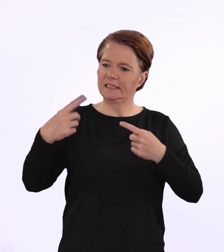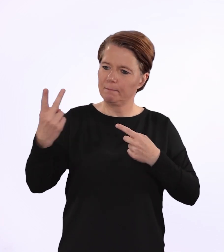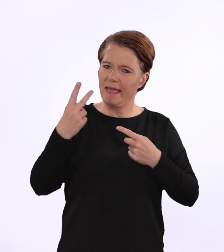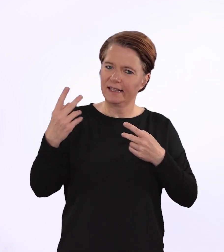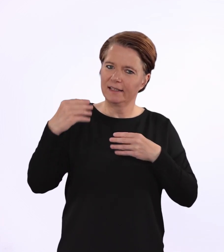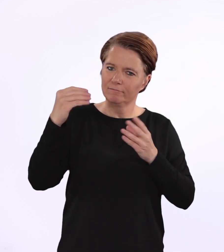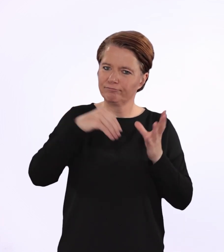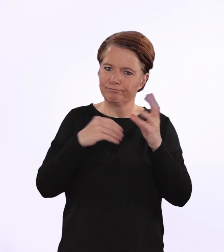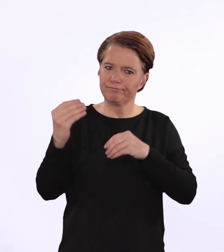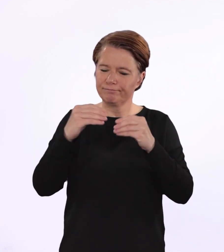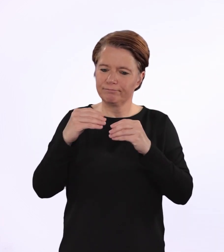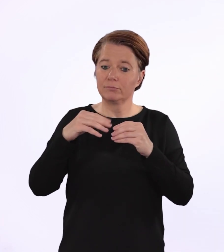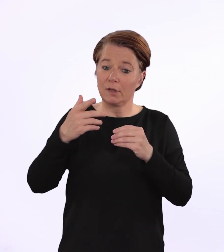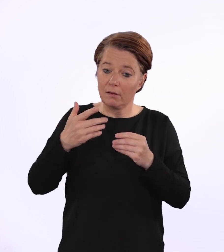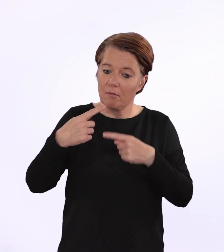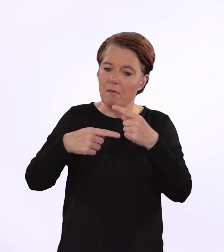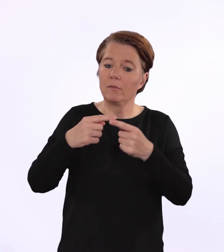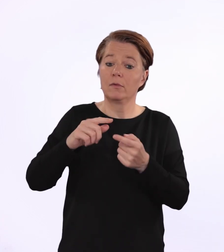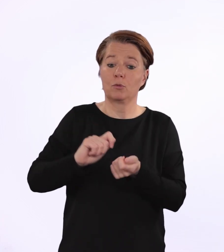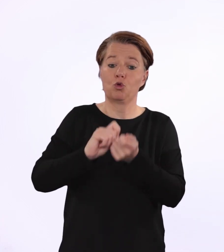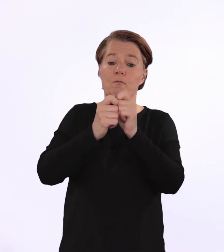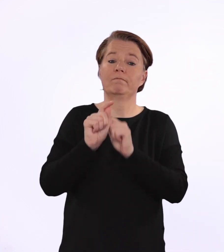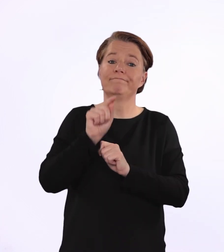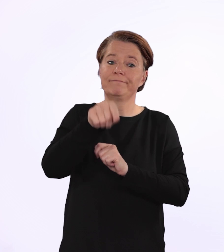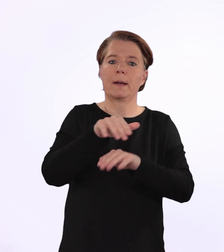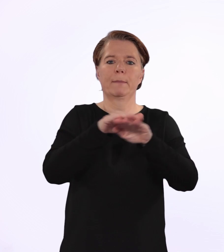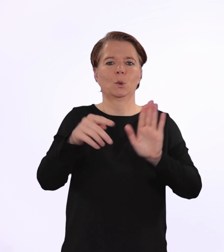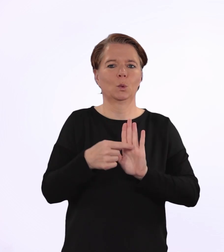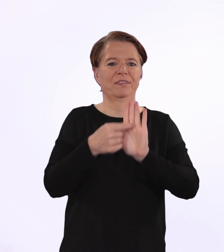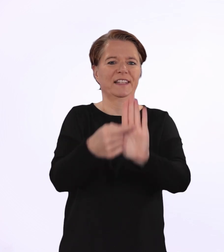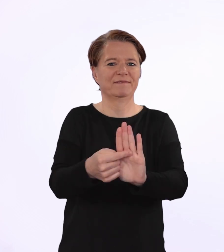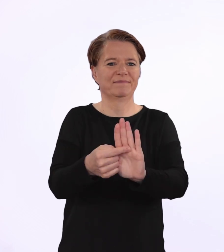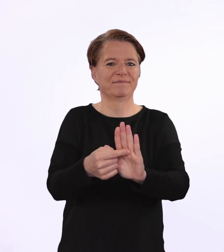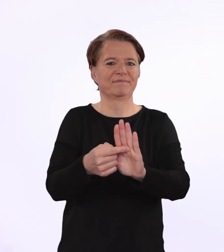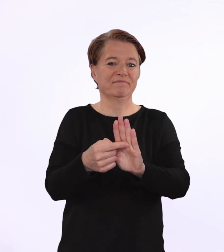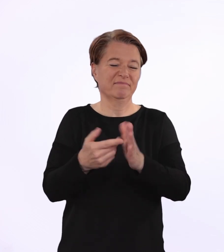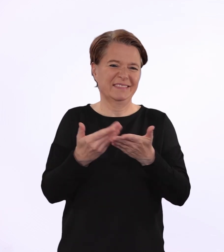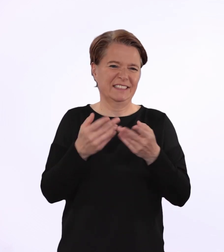auch mit auf die Bühne nehmen. Weil es uns genau darum geht, was ist eigentlich das Wichtige